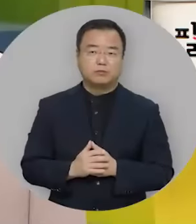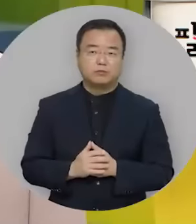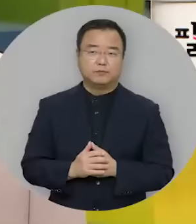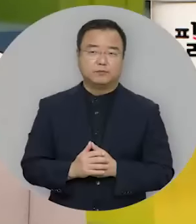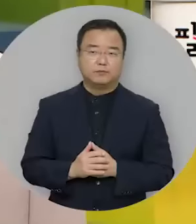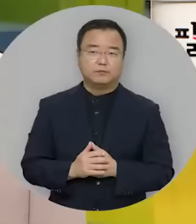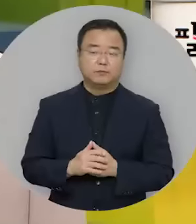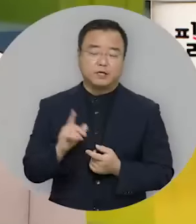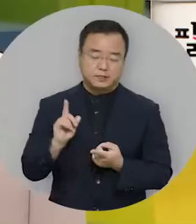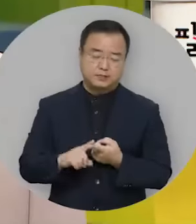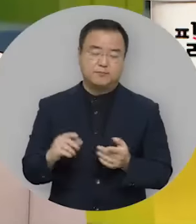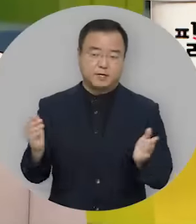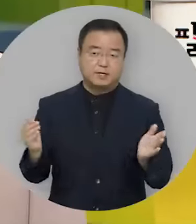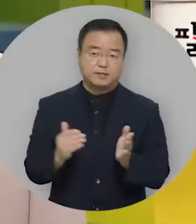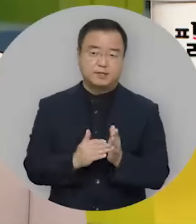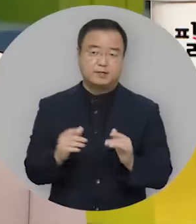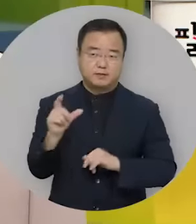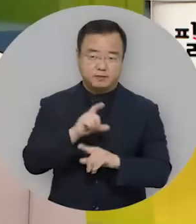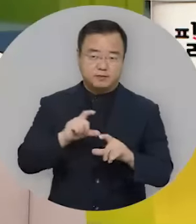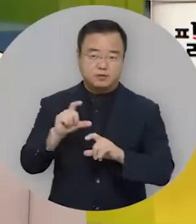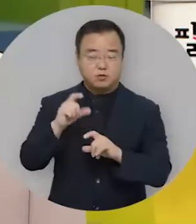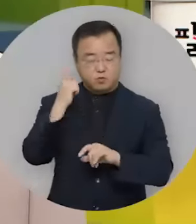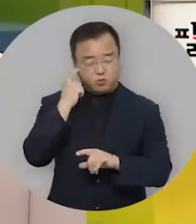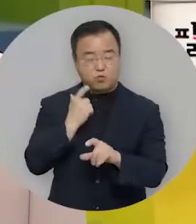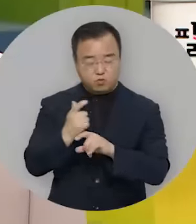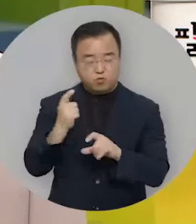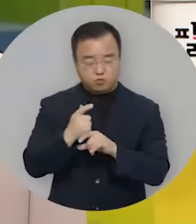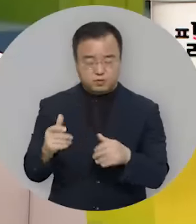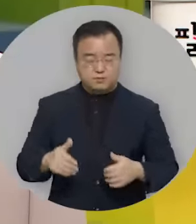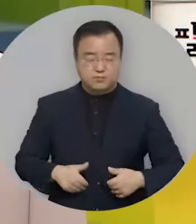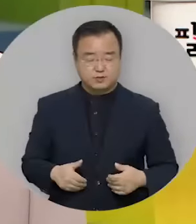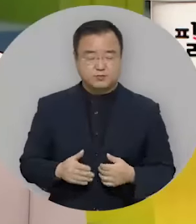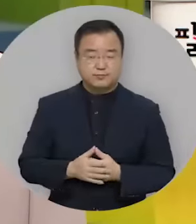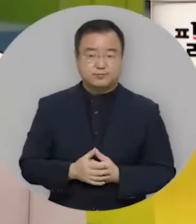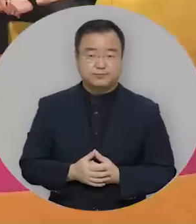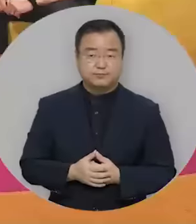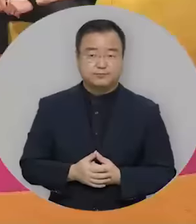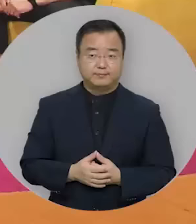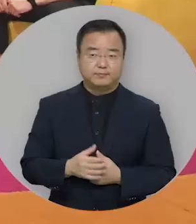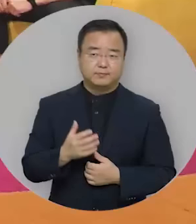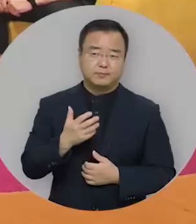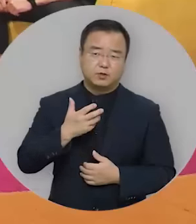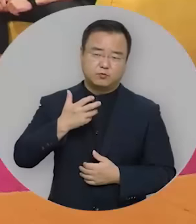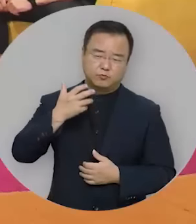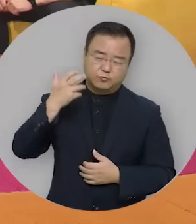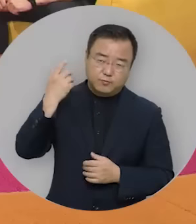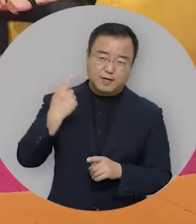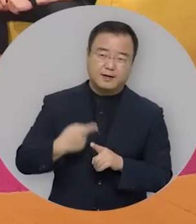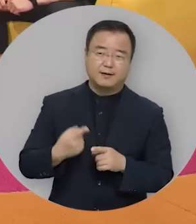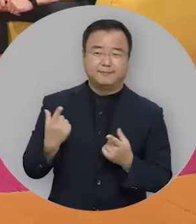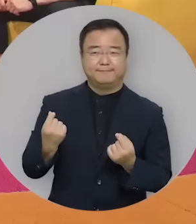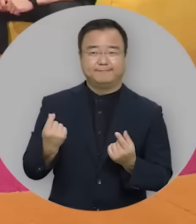이것에 대해서도 고민해야 하지 않을까 하는 생각이 들어요. 너무 꿈 같을까요?